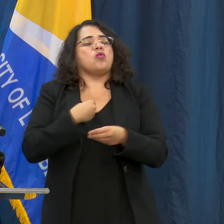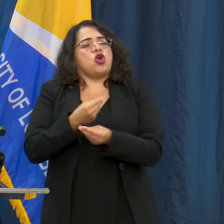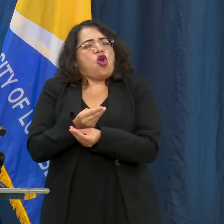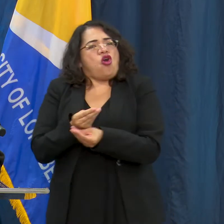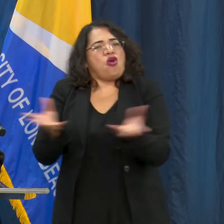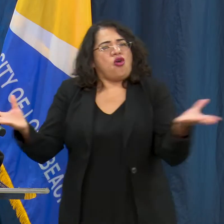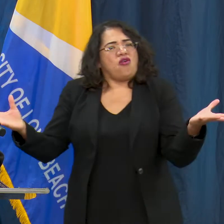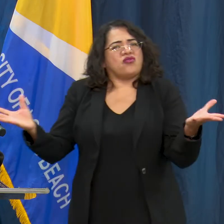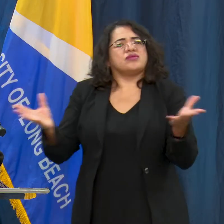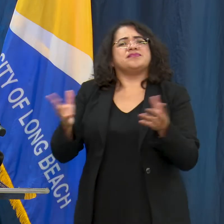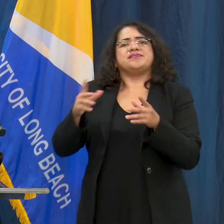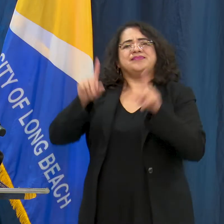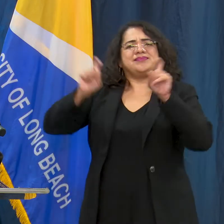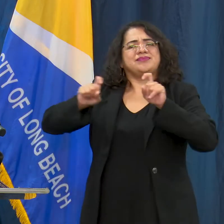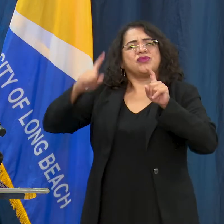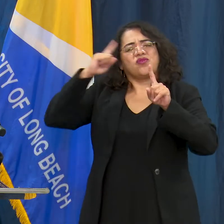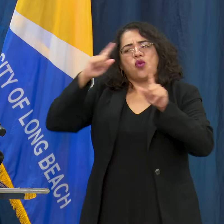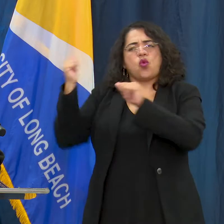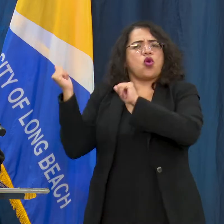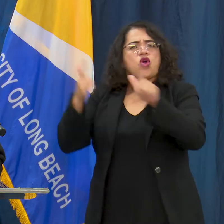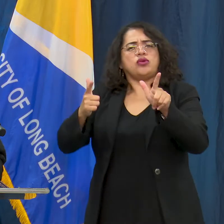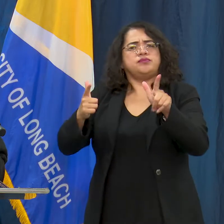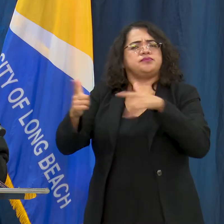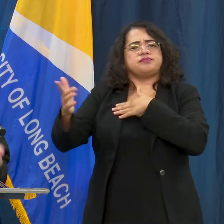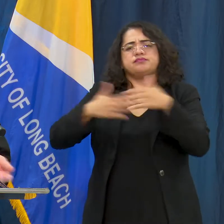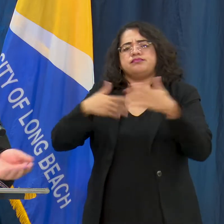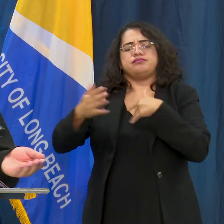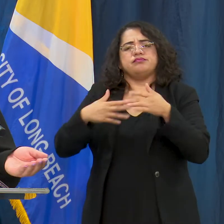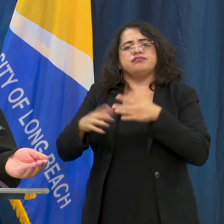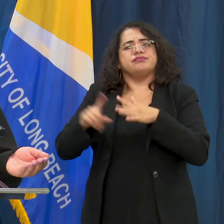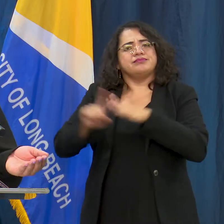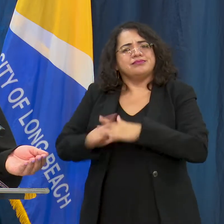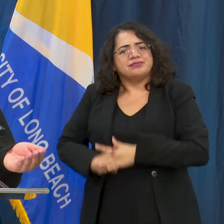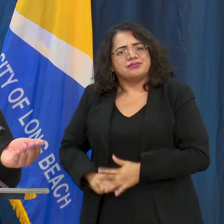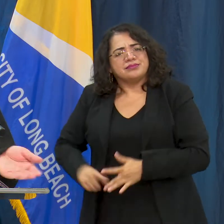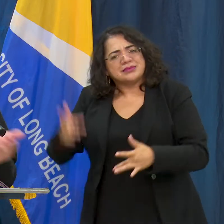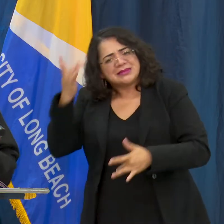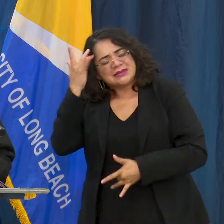residentes solo que resulta entry más personas en una prueba más personas